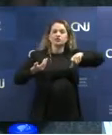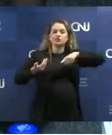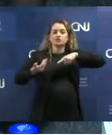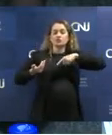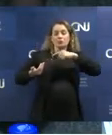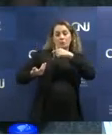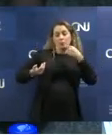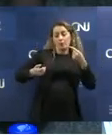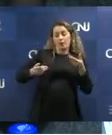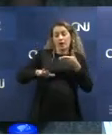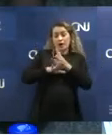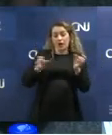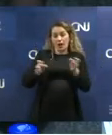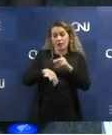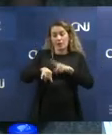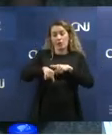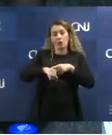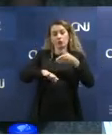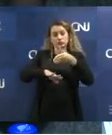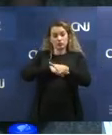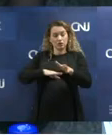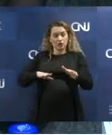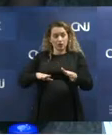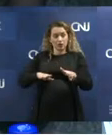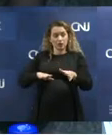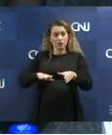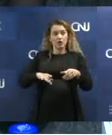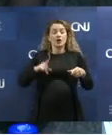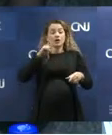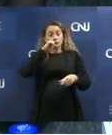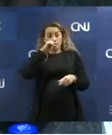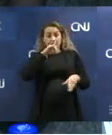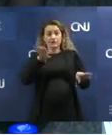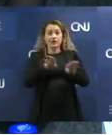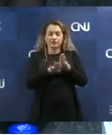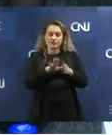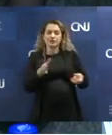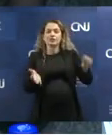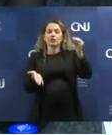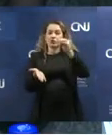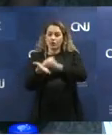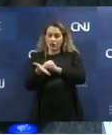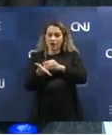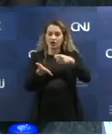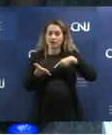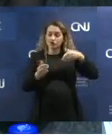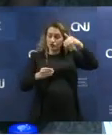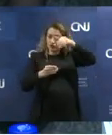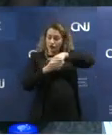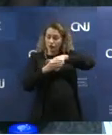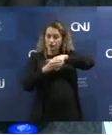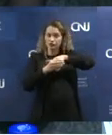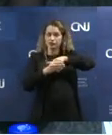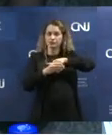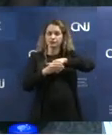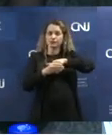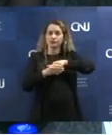tendo em vista a gravidade das interações colocadas no eminente voto da nobre corregedora nacional,